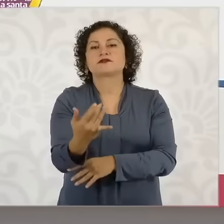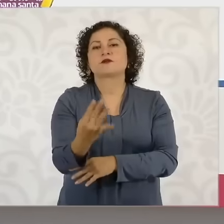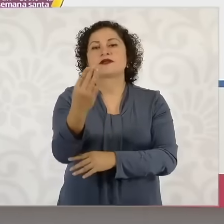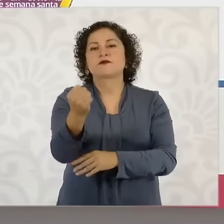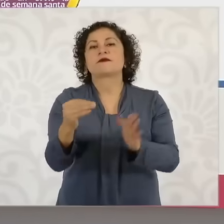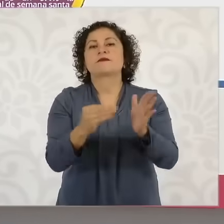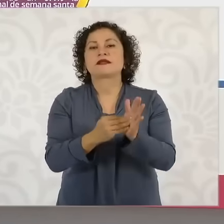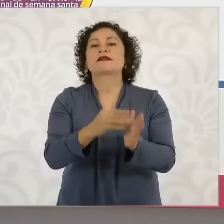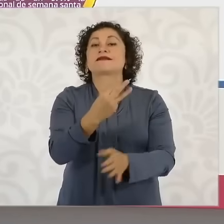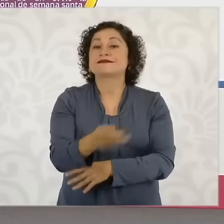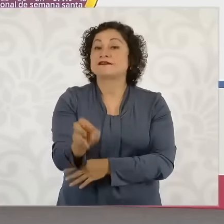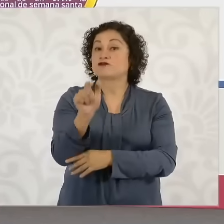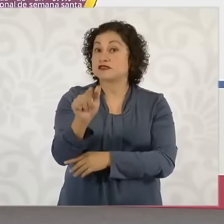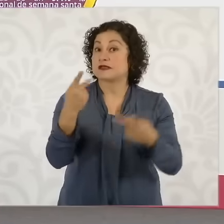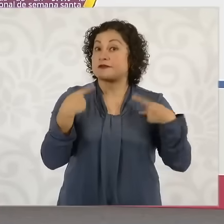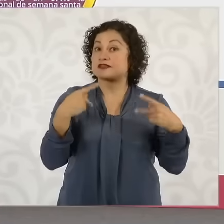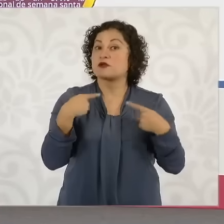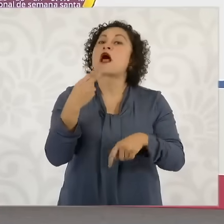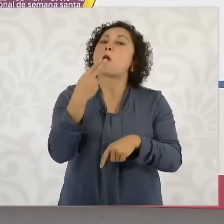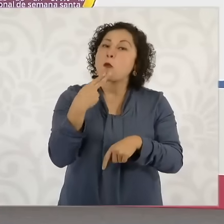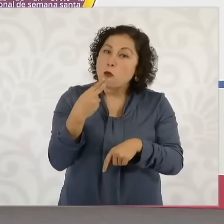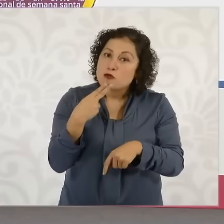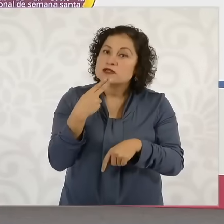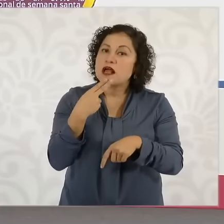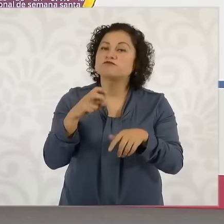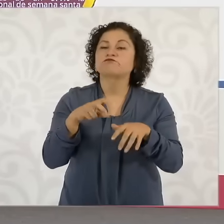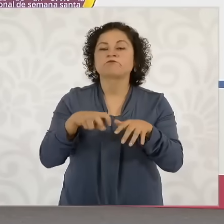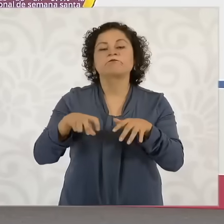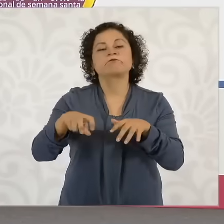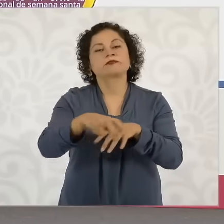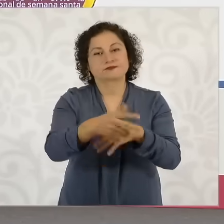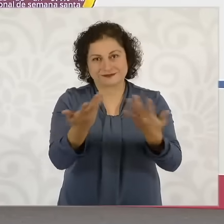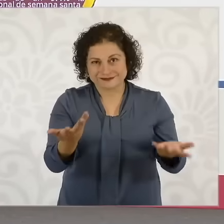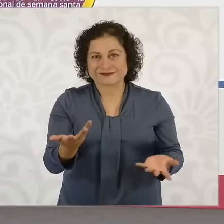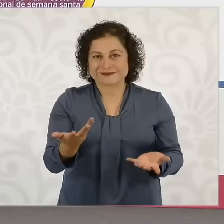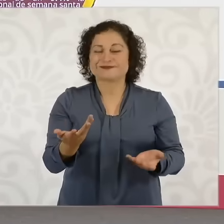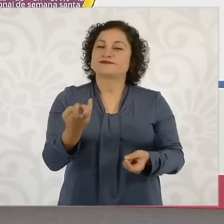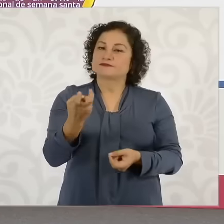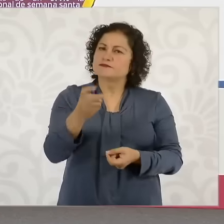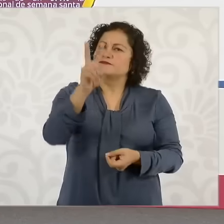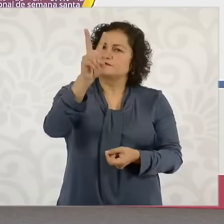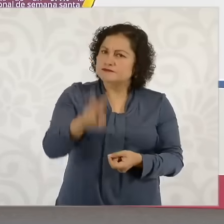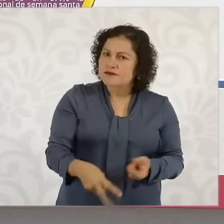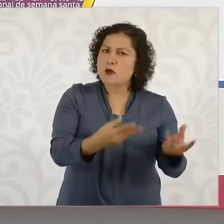pasajeros. La demanda ha ido creciendo de manera consistente conforme hemos ido aumentando los